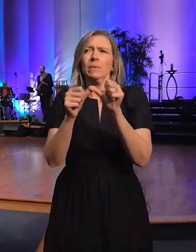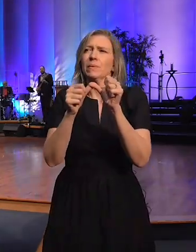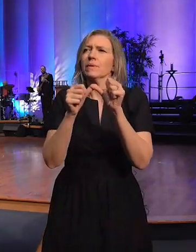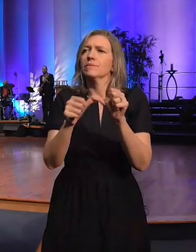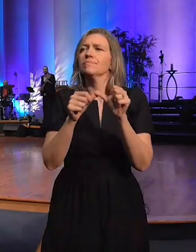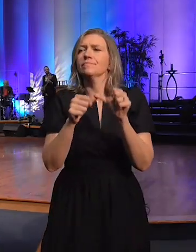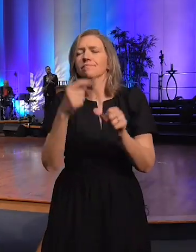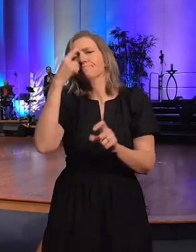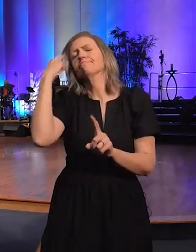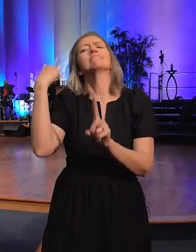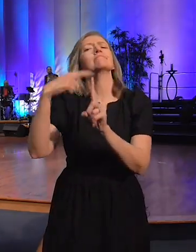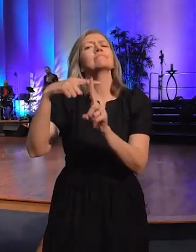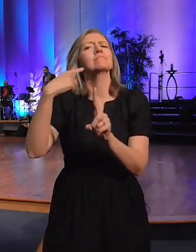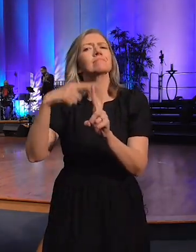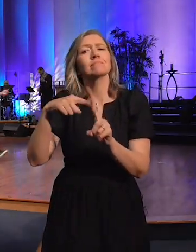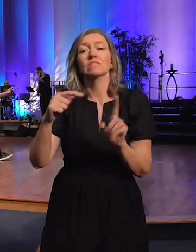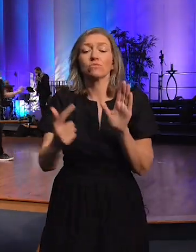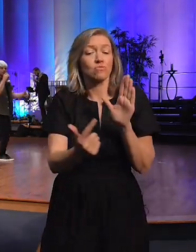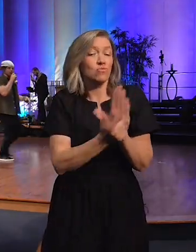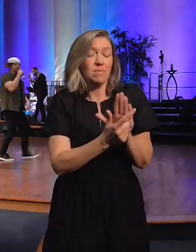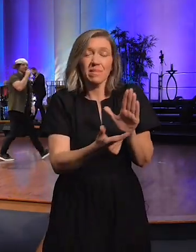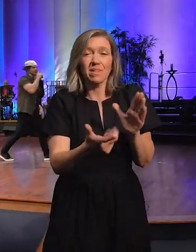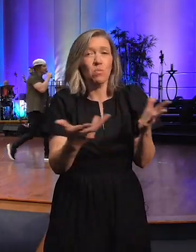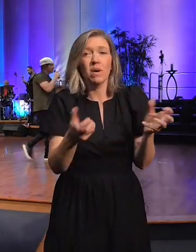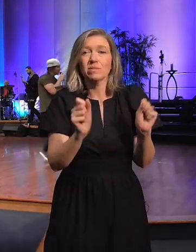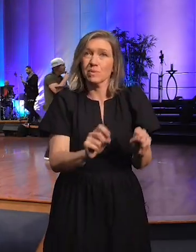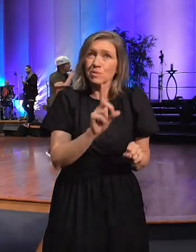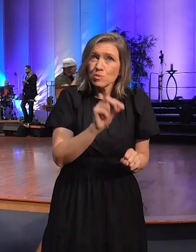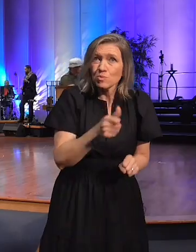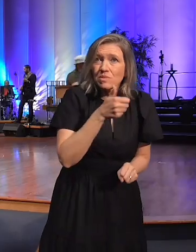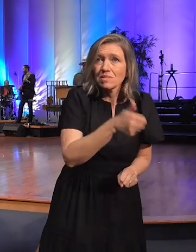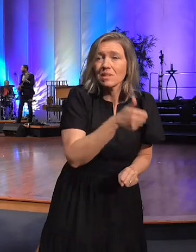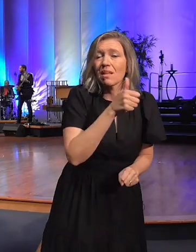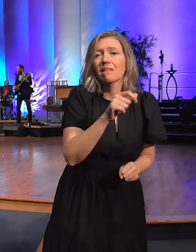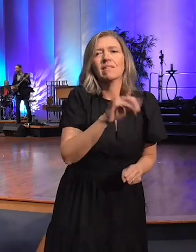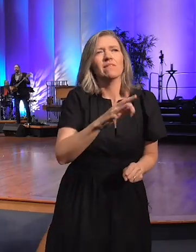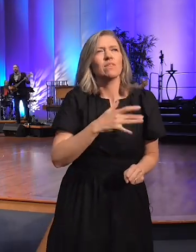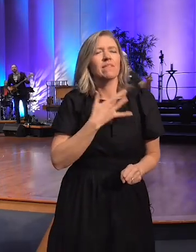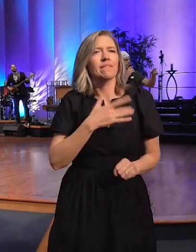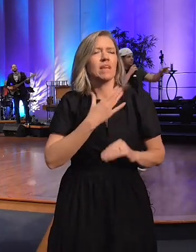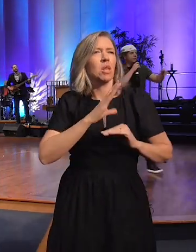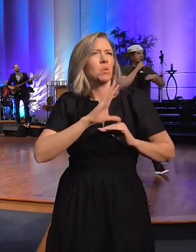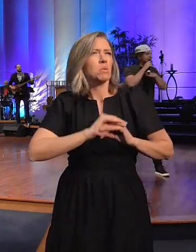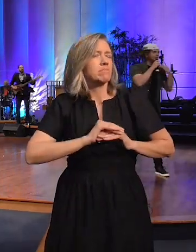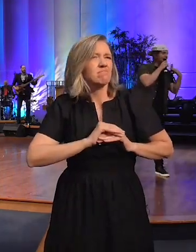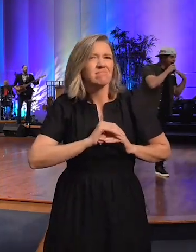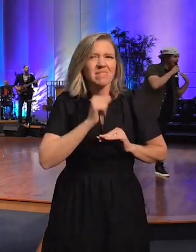es CRI lo que puedes hacerte a ti mismo cuando no sientes la parte de ti que es mejor mira